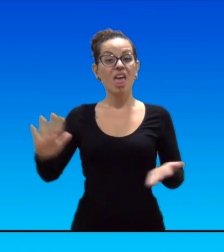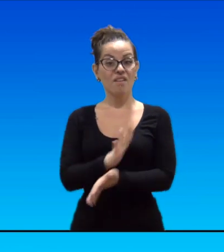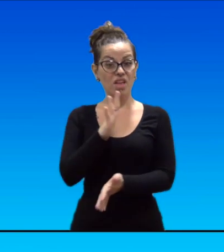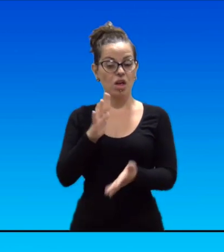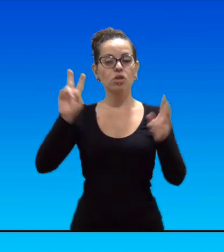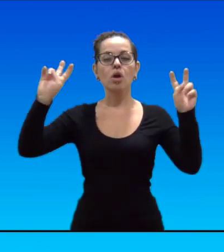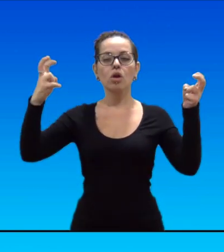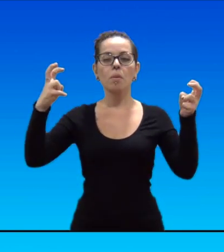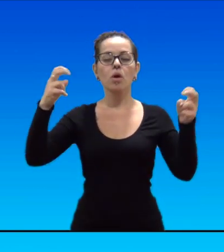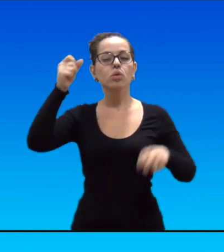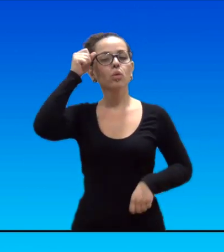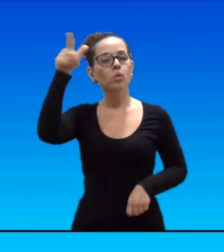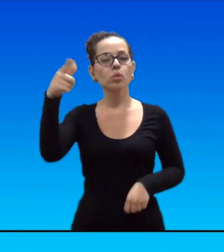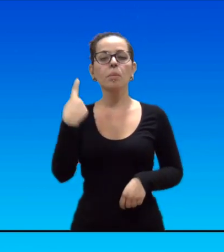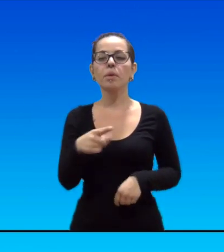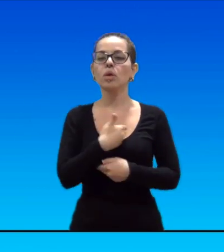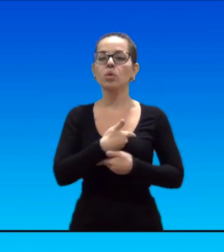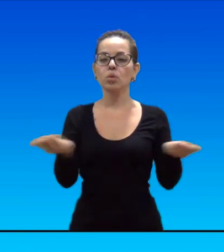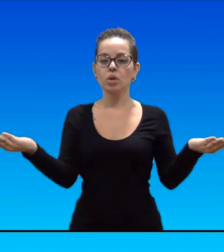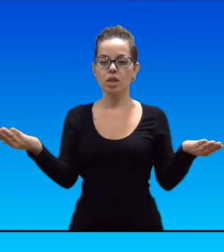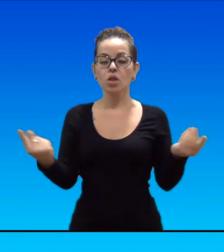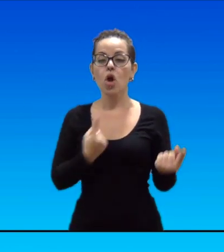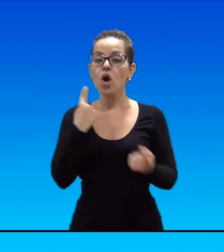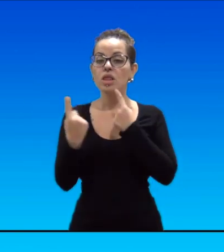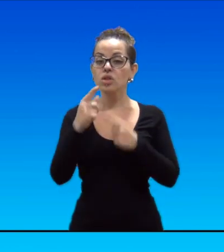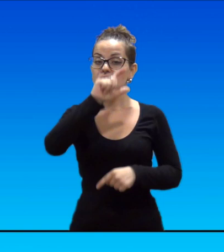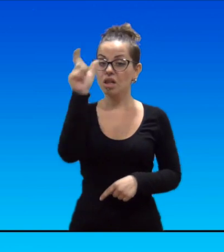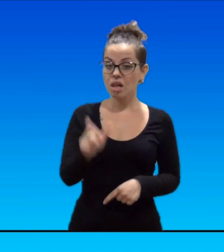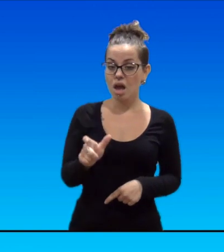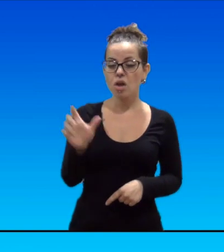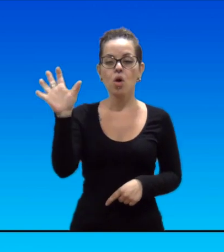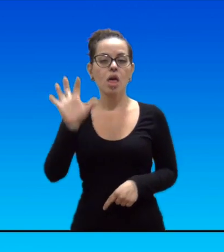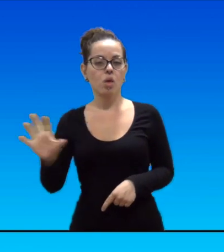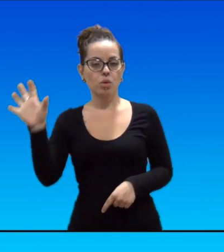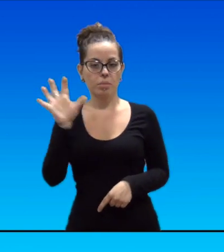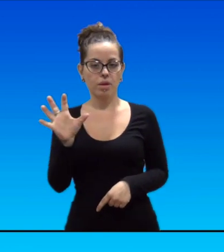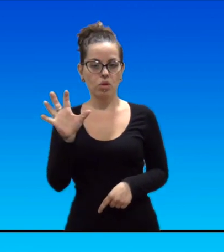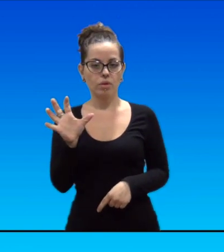L’evento intende mettere in evidenza il tema della “cultura per tutti” nell’ambito del contesto italiano e del più ampio scenario europeo.